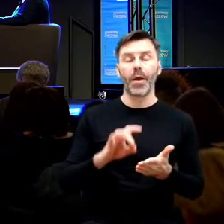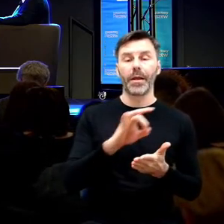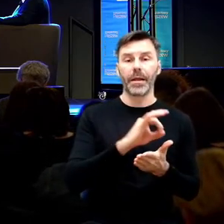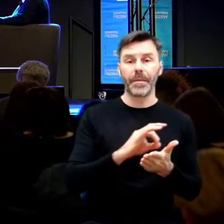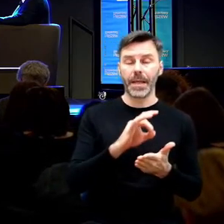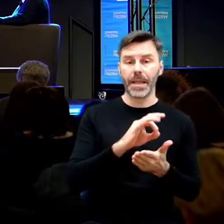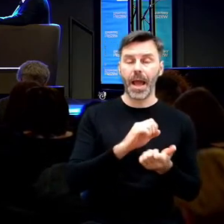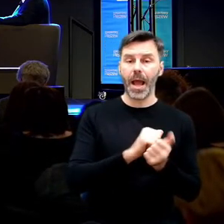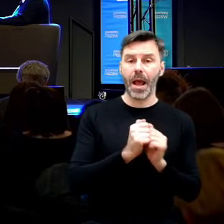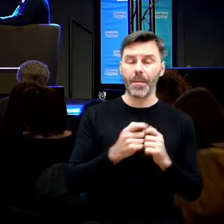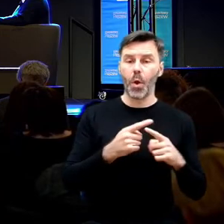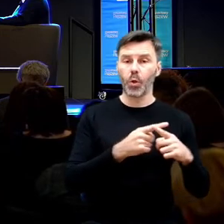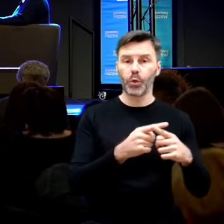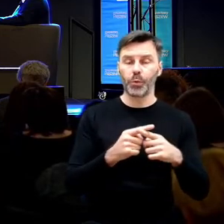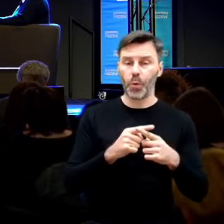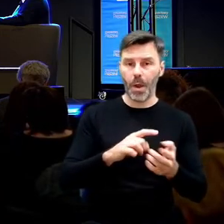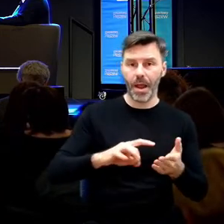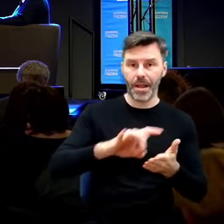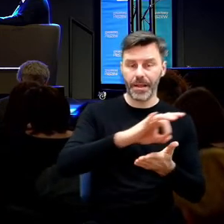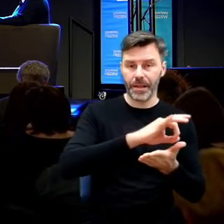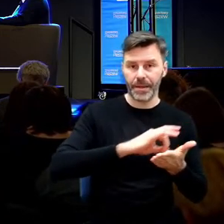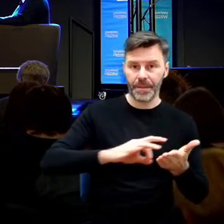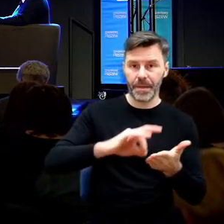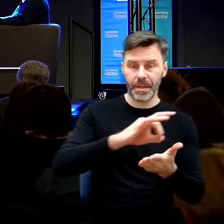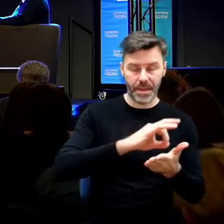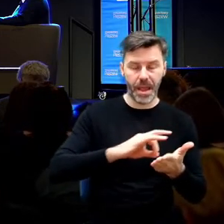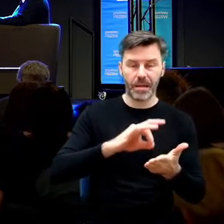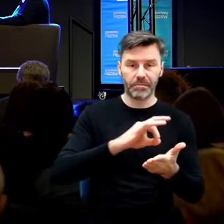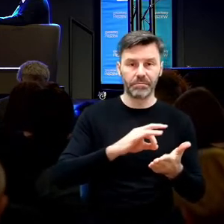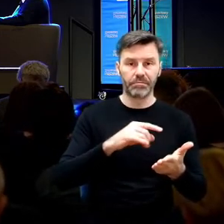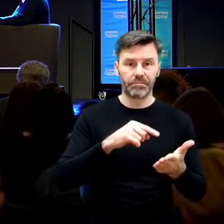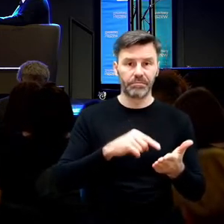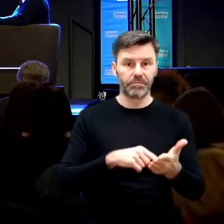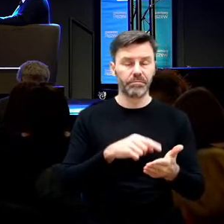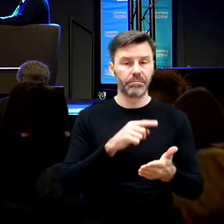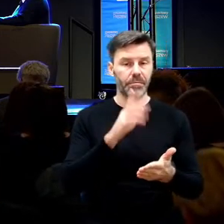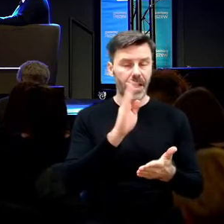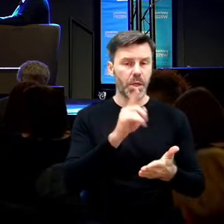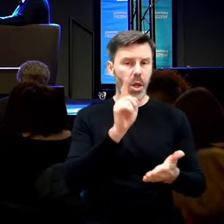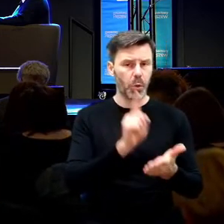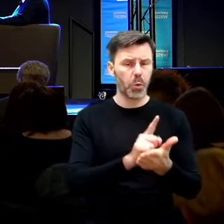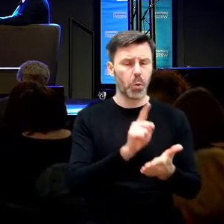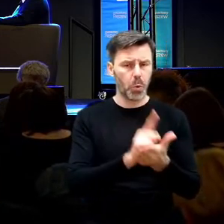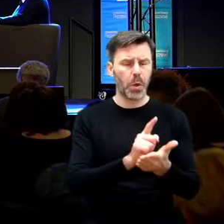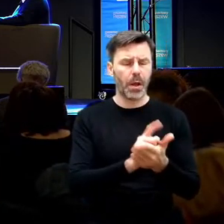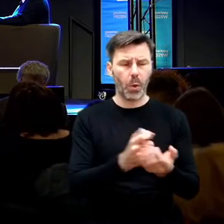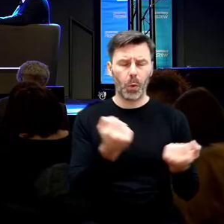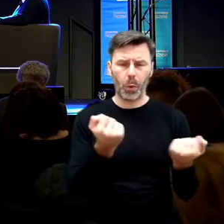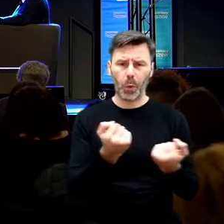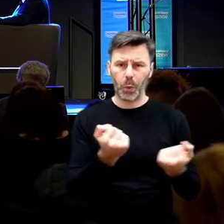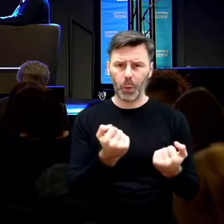I to jest chyba, byłby największy sukces. Oczywiście wcześniej ta zgoda polityczna w Radzie.